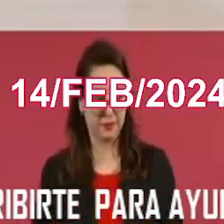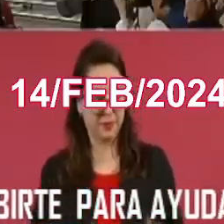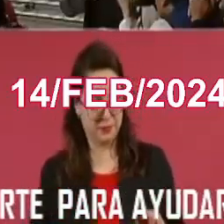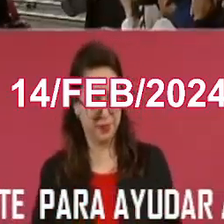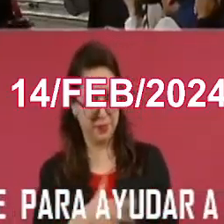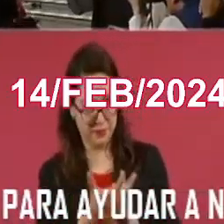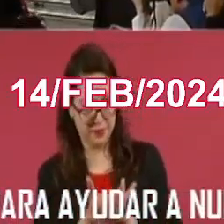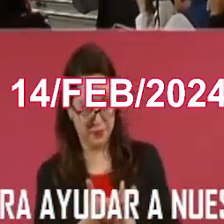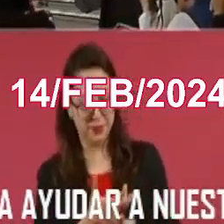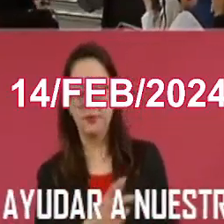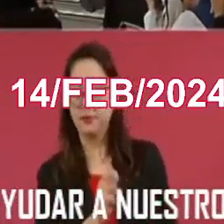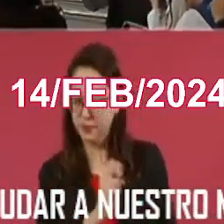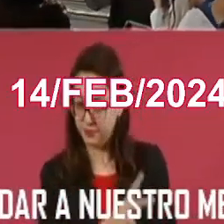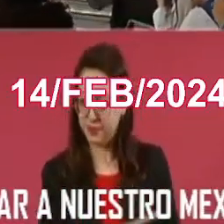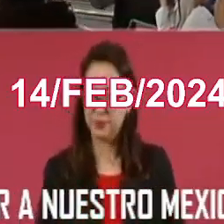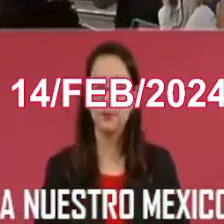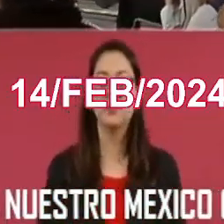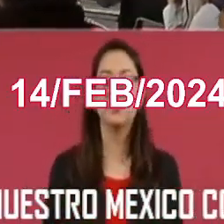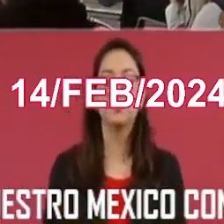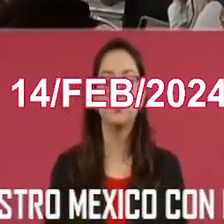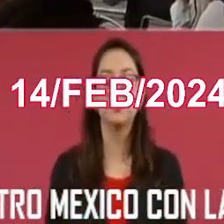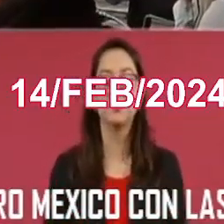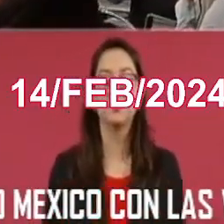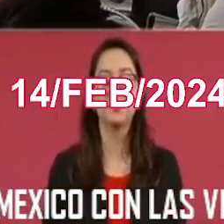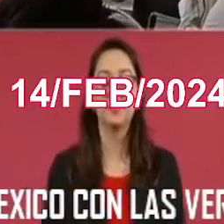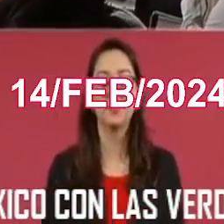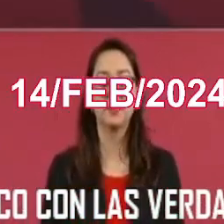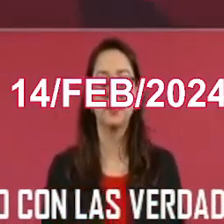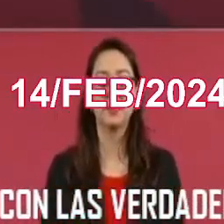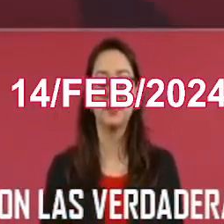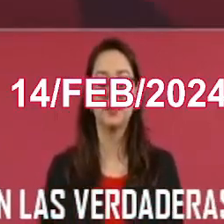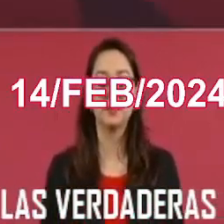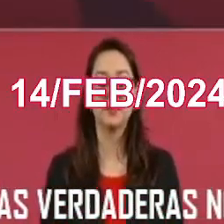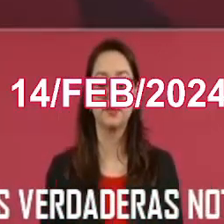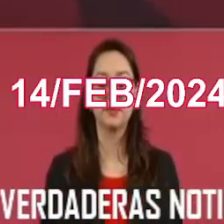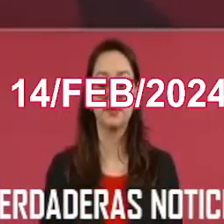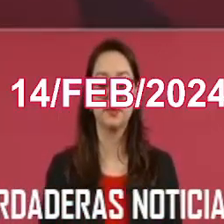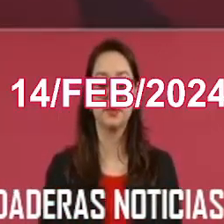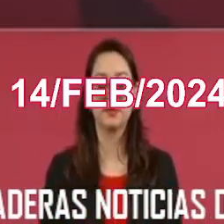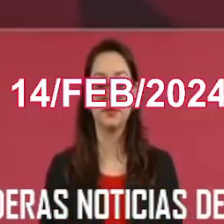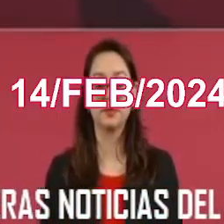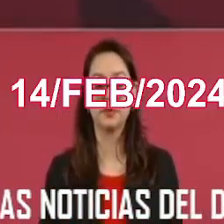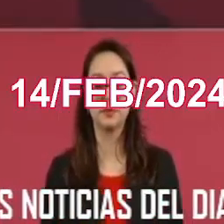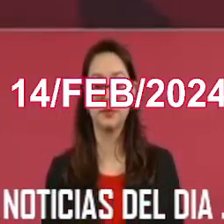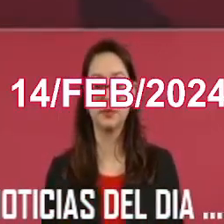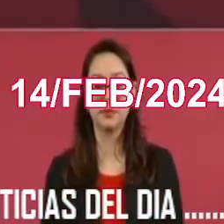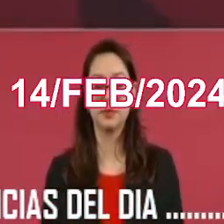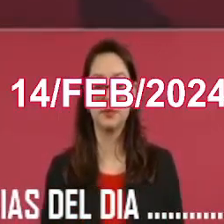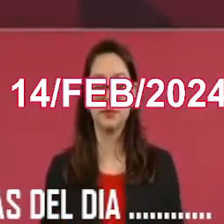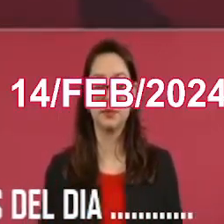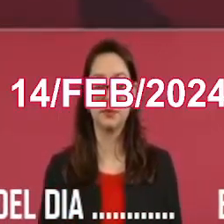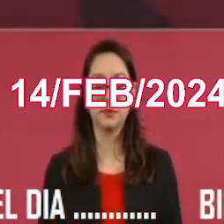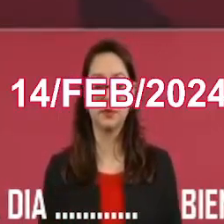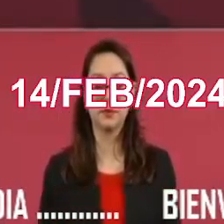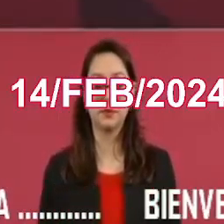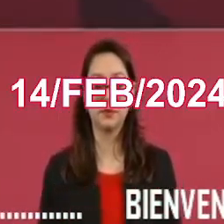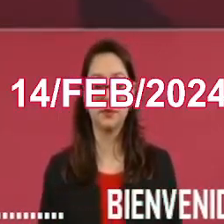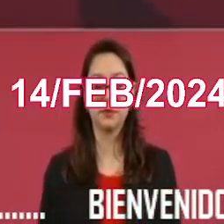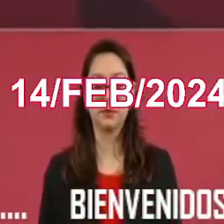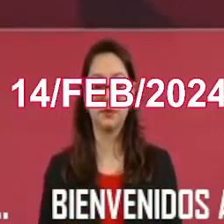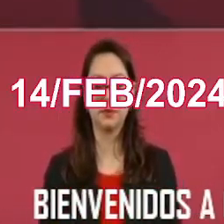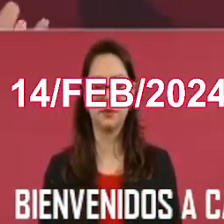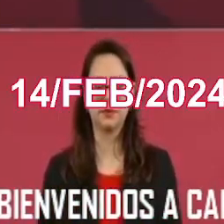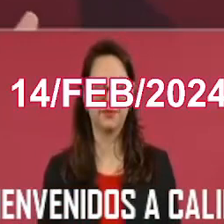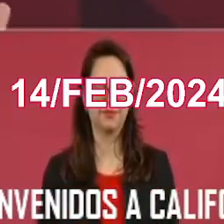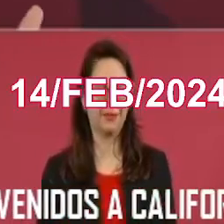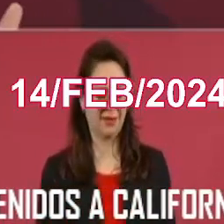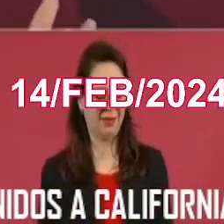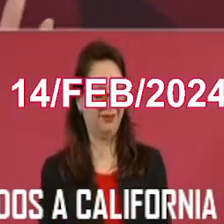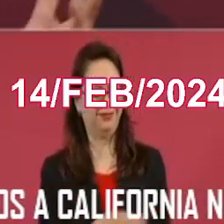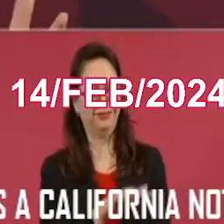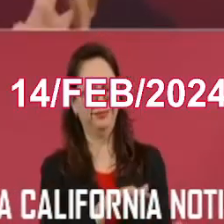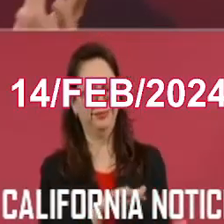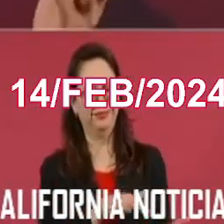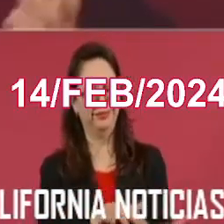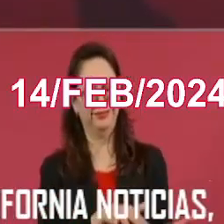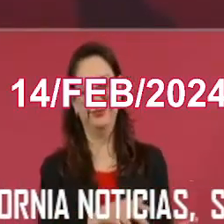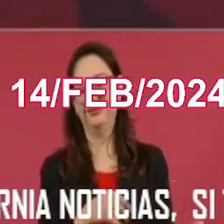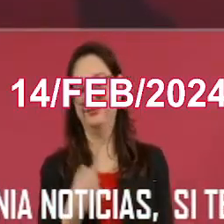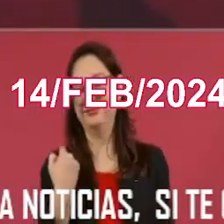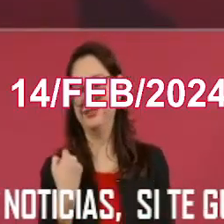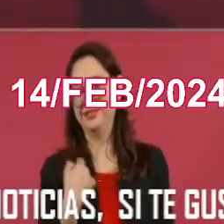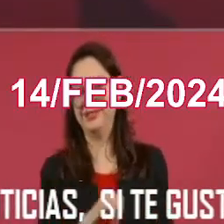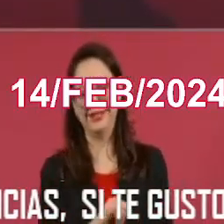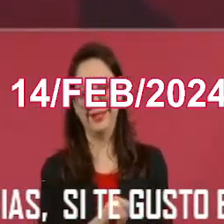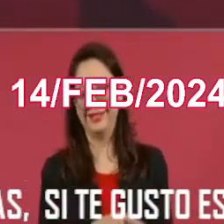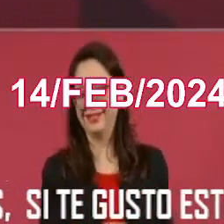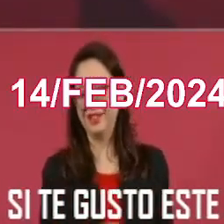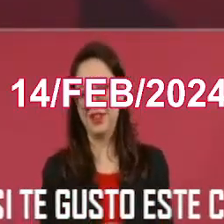estado si podía pensarse pues es es un disparate pero van a